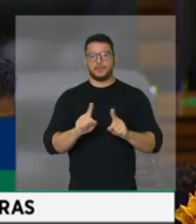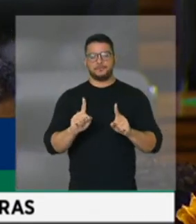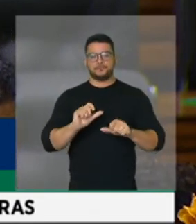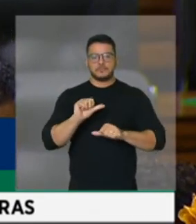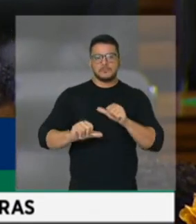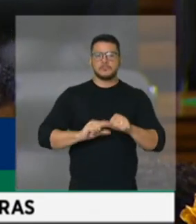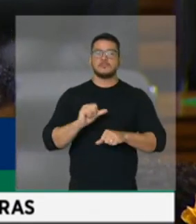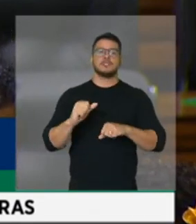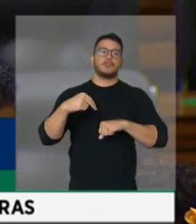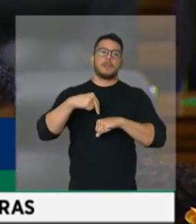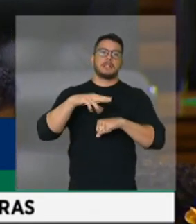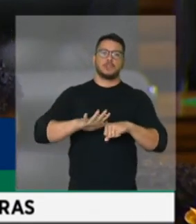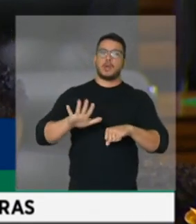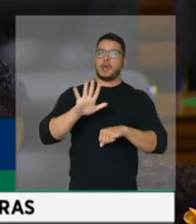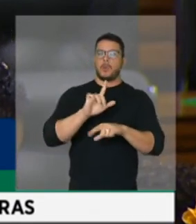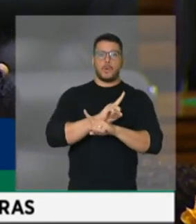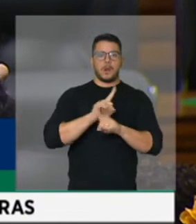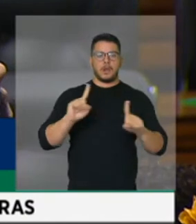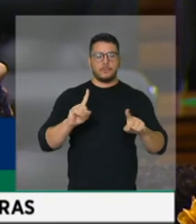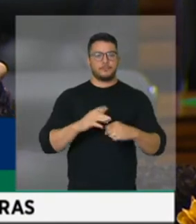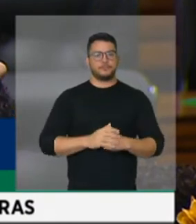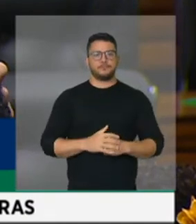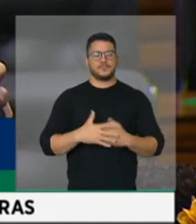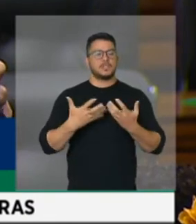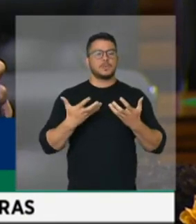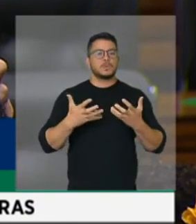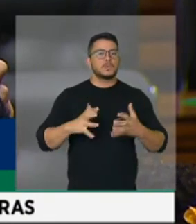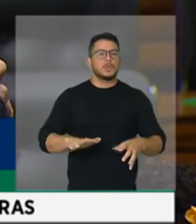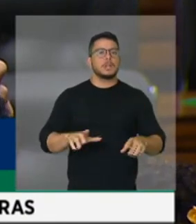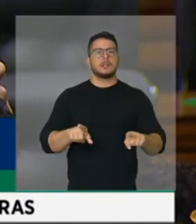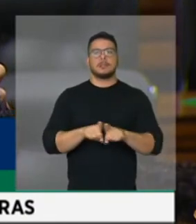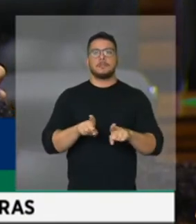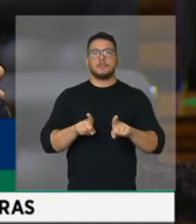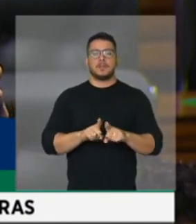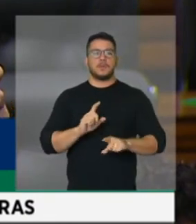INVESTIMENTOS. TEM SE FORNECER ATRAVÀS DE CÂMBIO OS DÓLARES PARA A COMPRA DAS INSTALAÇÕES ONDE ESTARÁO